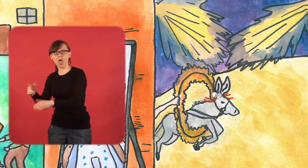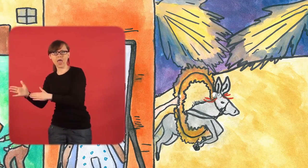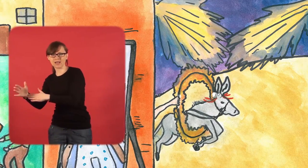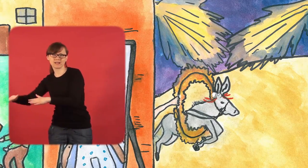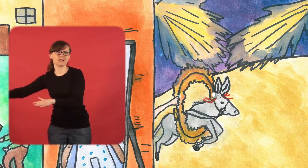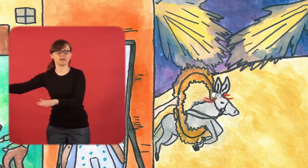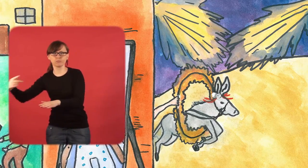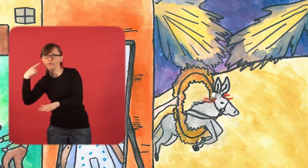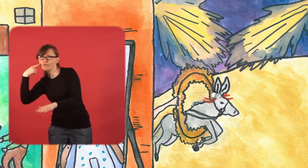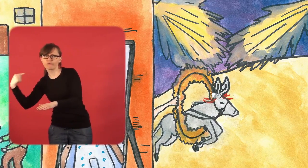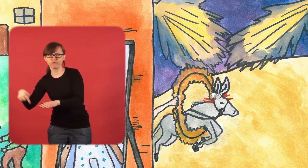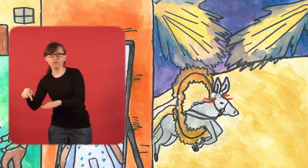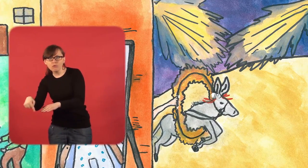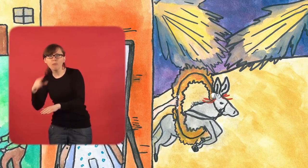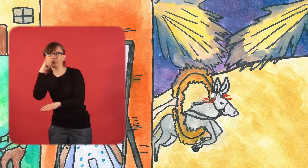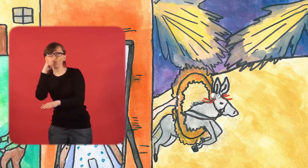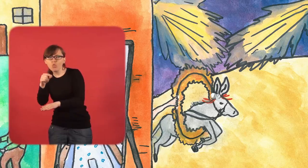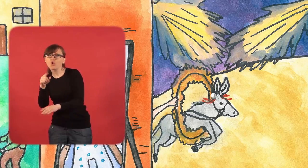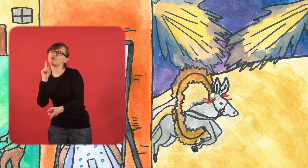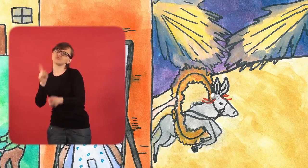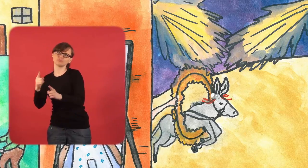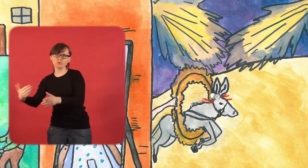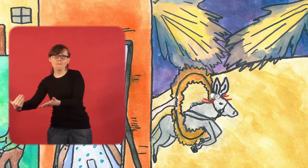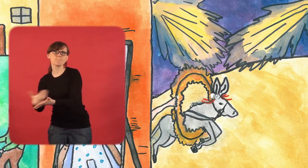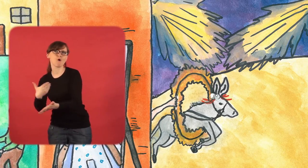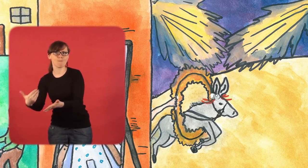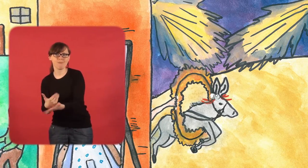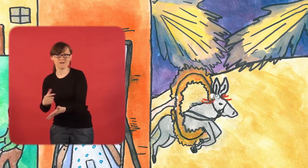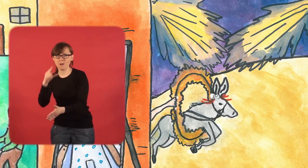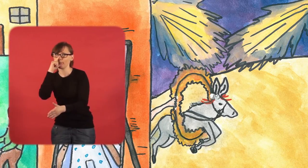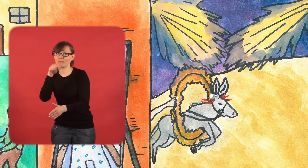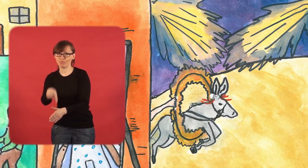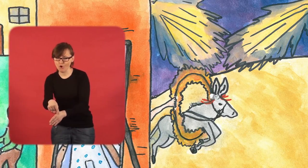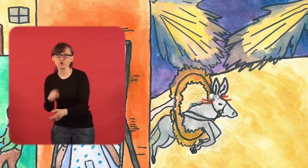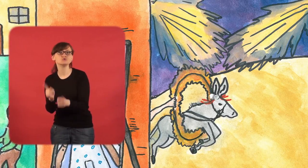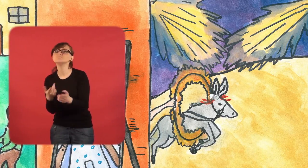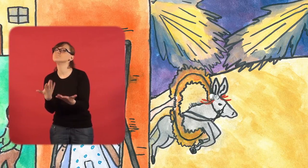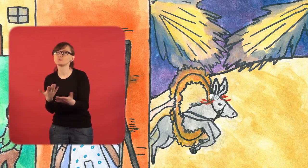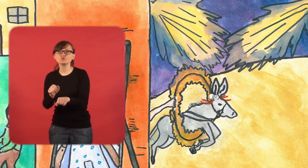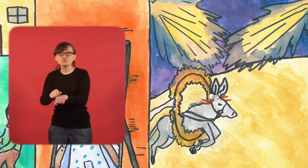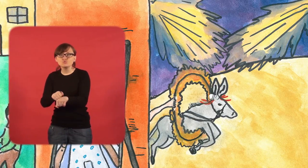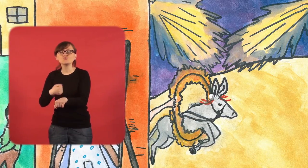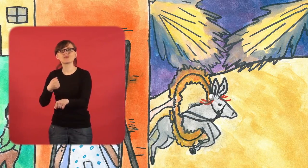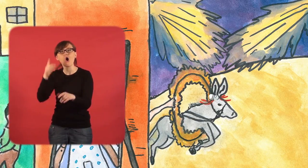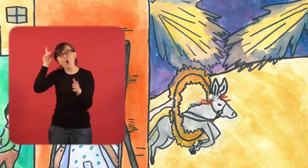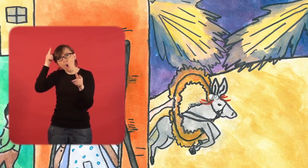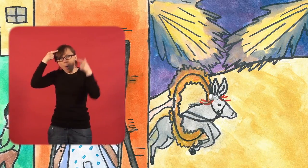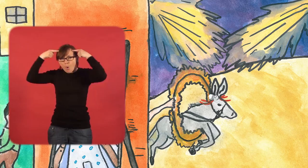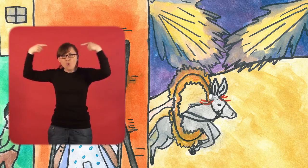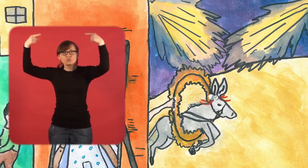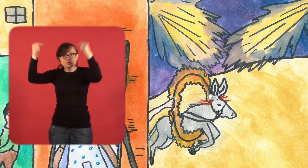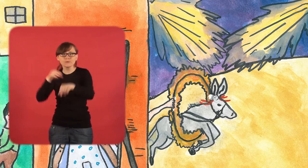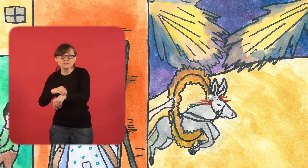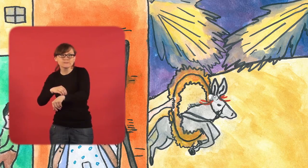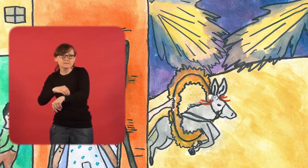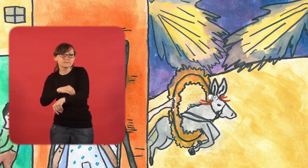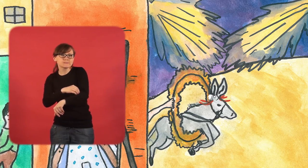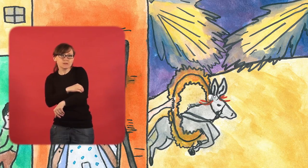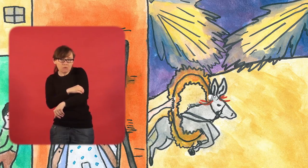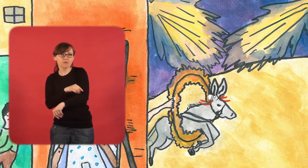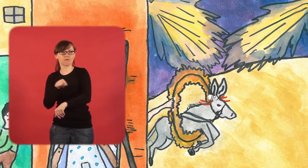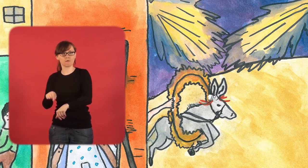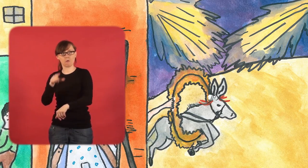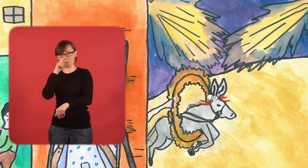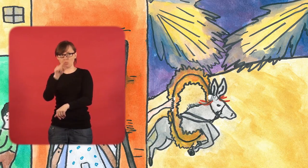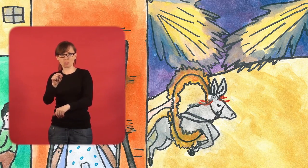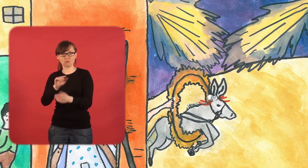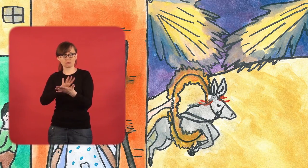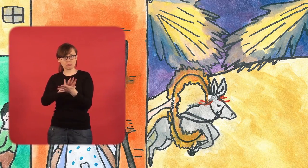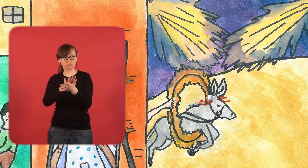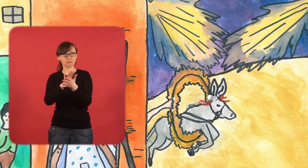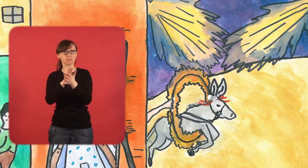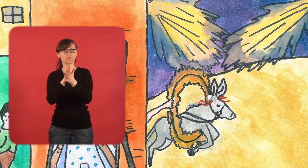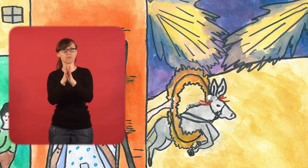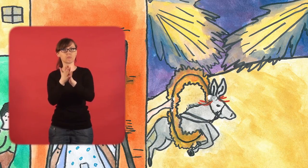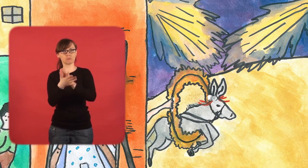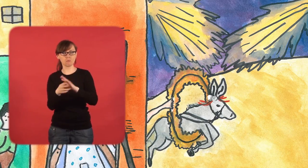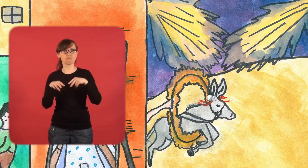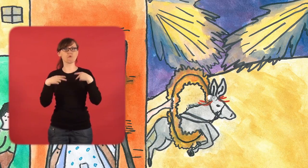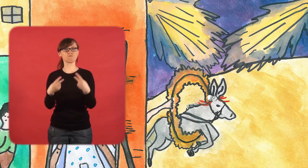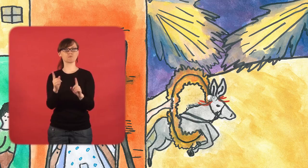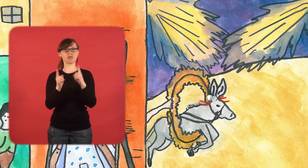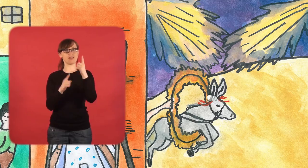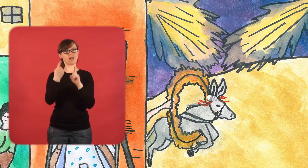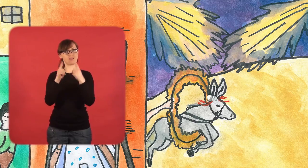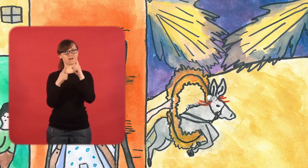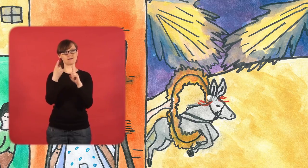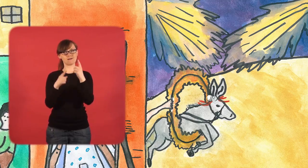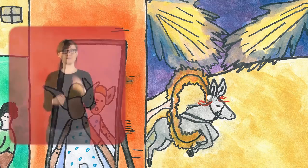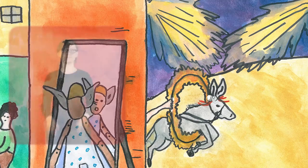Pajacykowi pomogły ryby, które oskubały (zjadły) jego oślą skórkę i Pinokio znowu stał się drewnianą lalką.